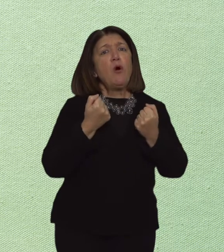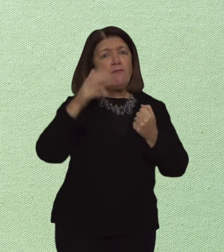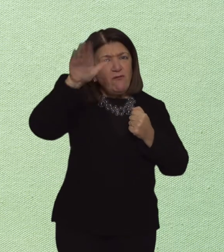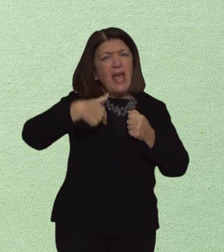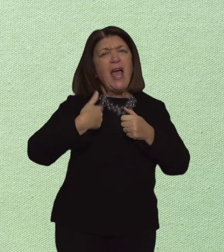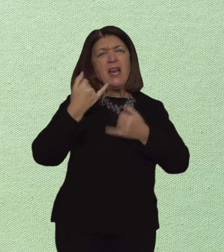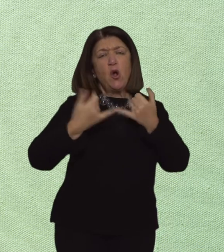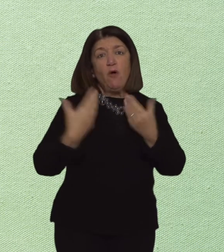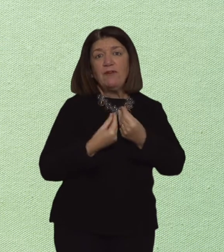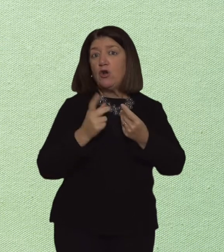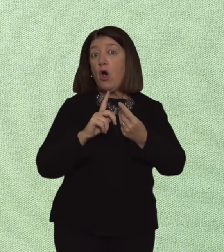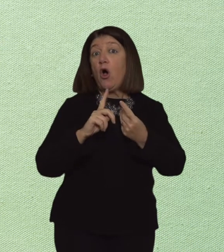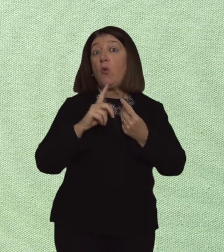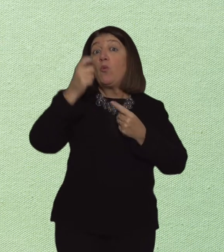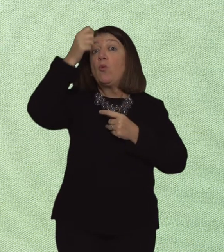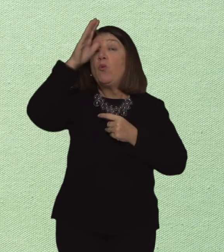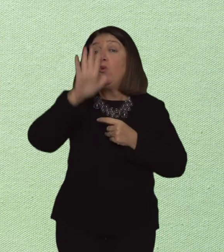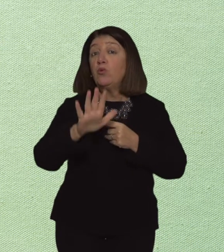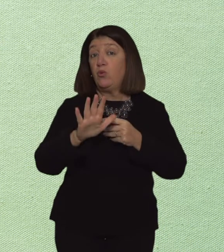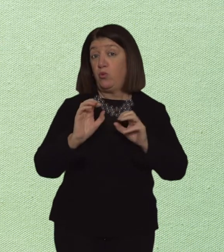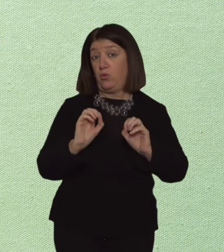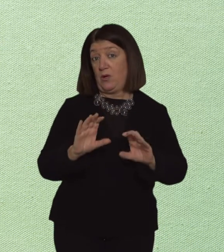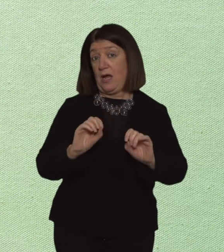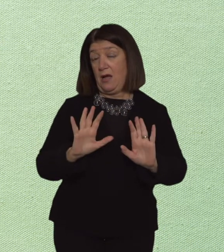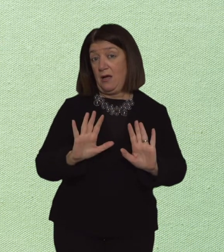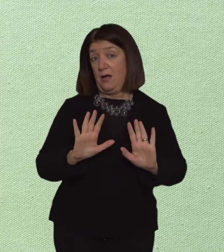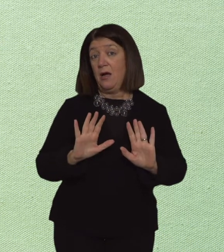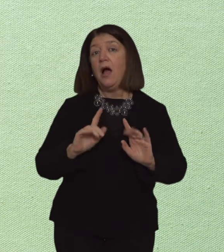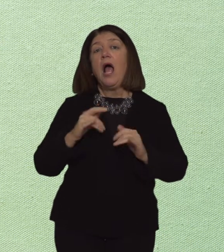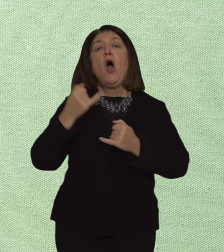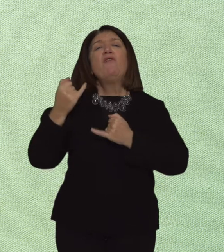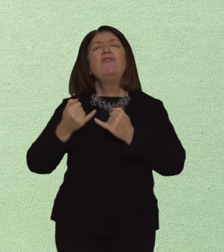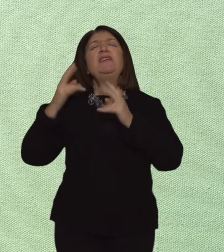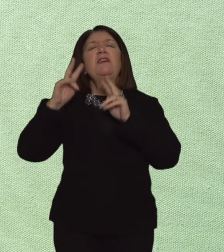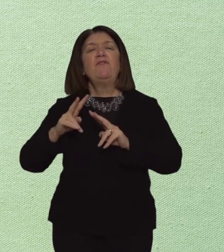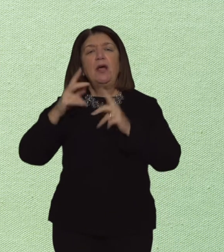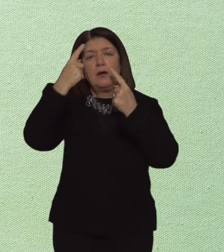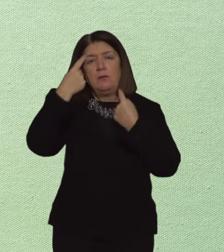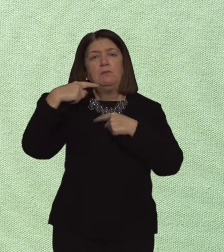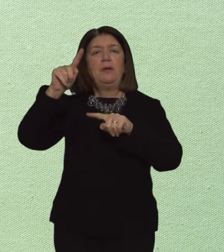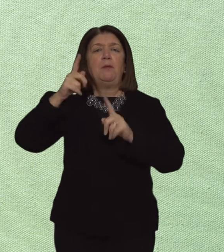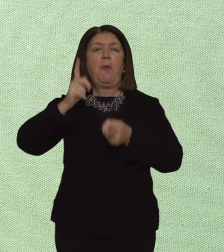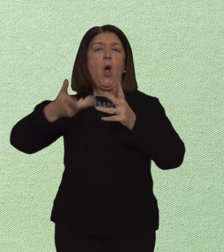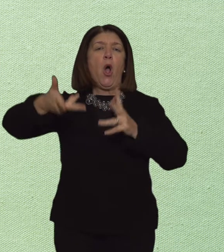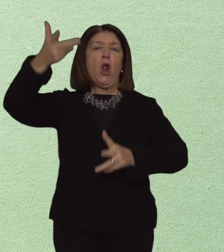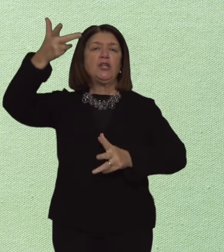politici, lo lasciamo ai diplomatici e lasciamo loro fallire nel tentativo di creare dei presupposti per la